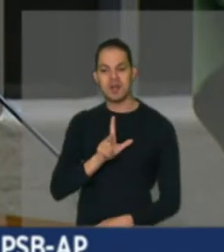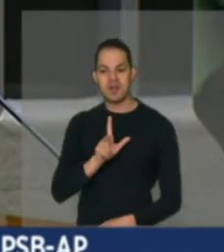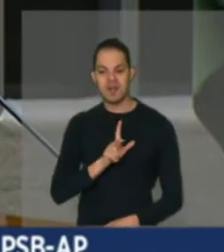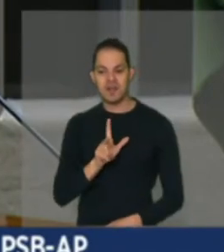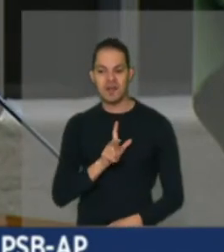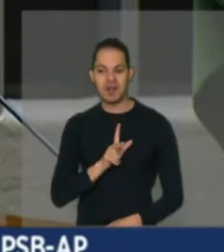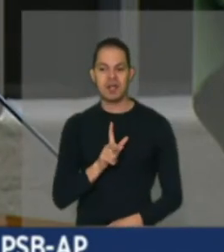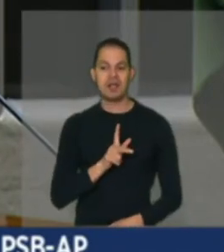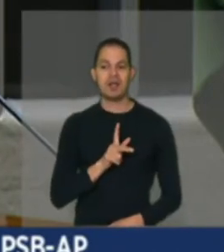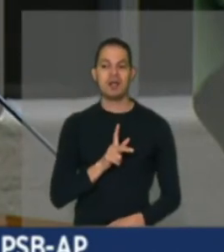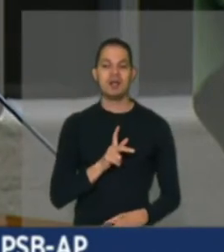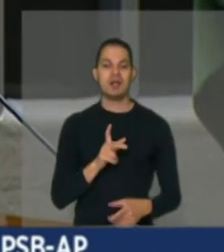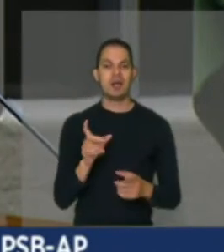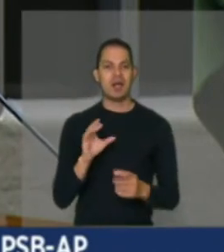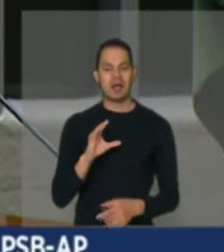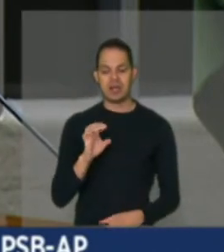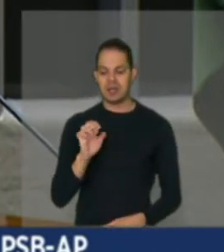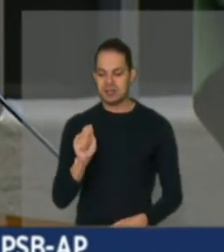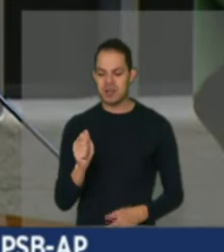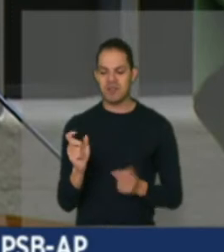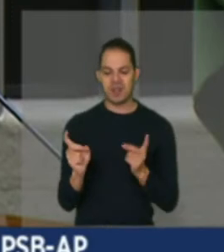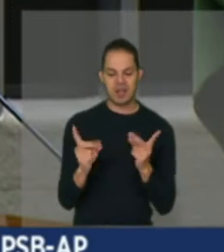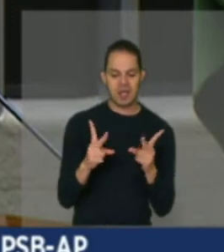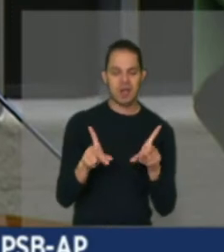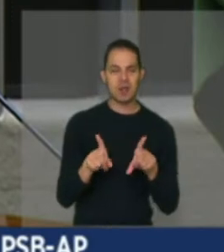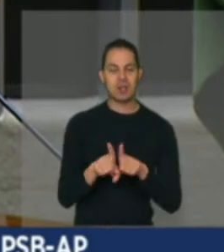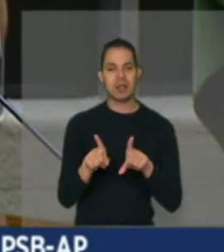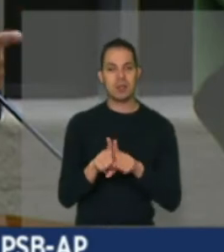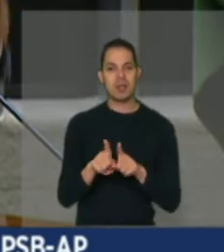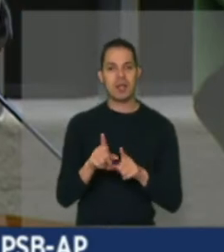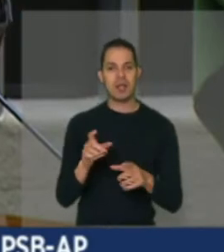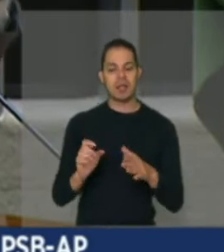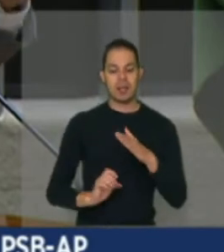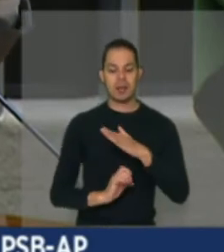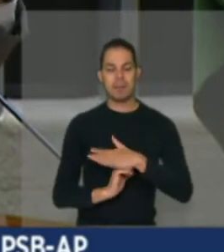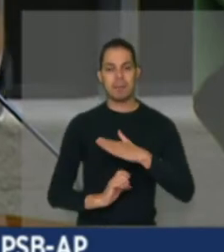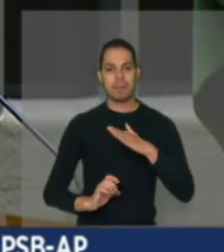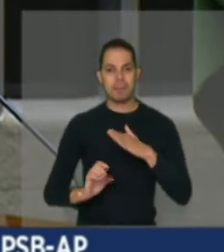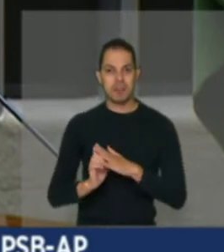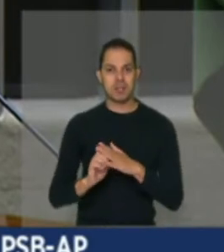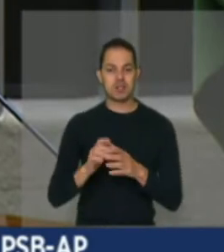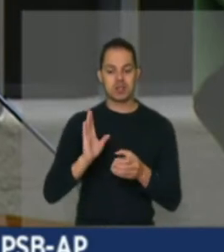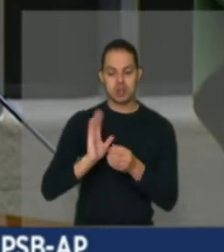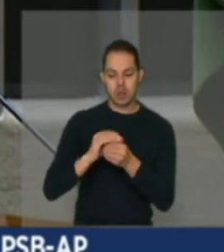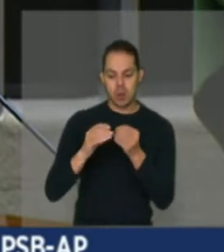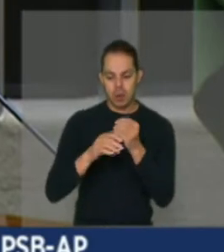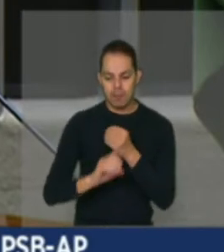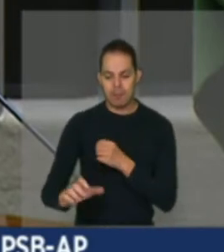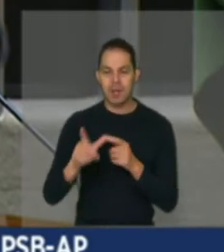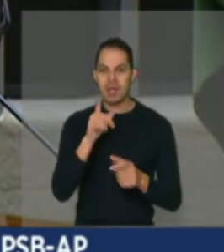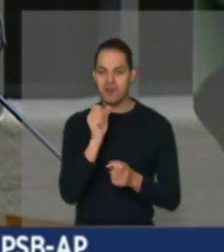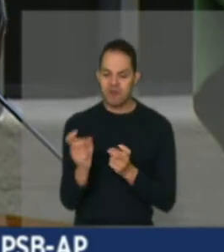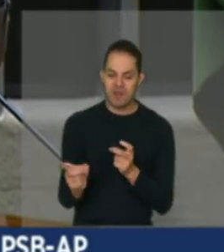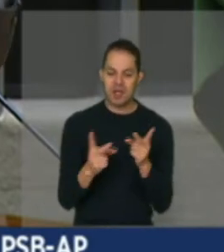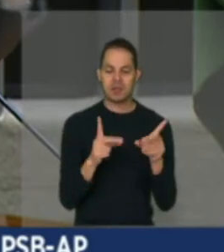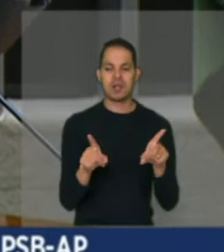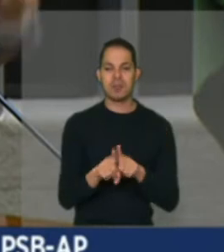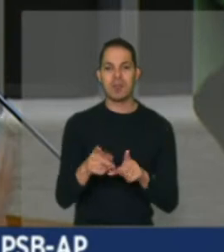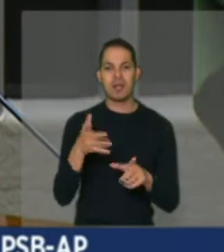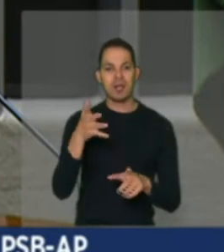E ESGOTO. SENHOR PRESIDENTE, EU PEÇO QUE ESSE MEU PRONUNCIAMENTO SEJA DIVULGADO NOS MEIOS DE COMUNICAÇÃO. -- [DEPUTADO]: